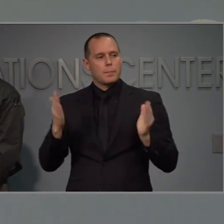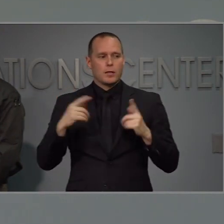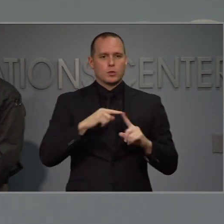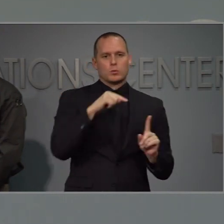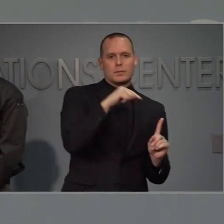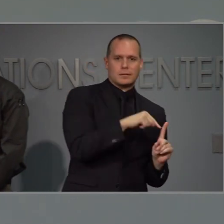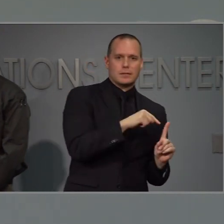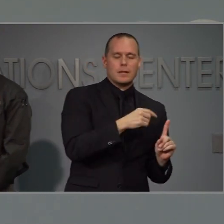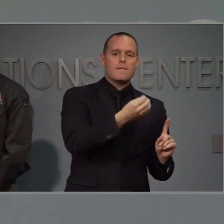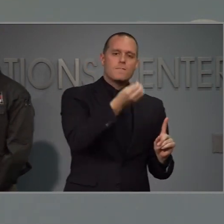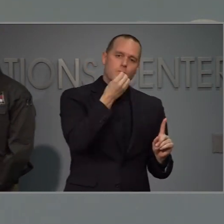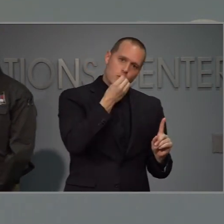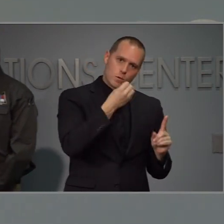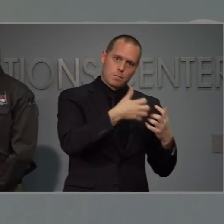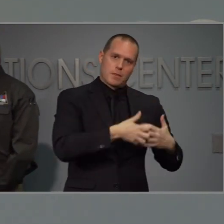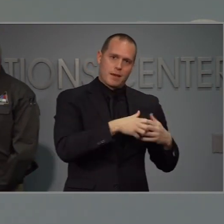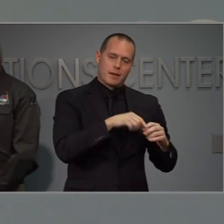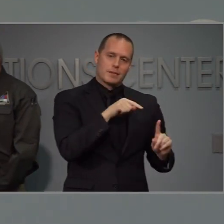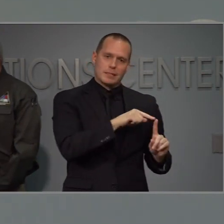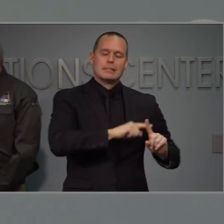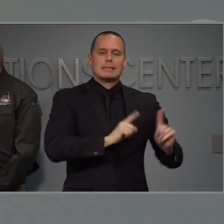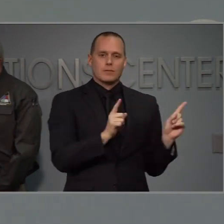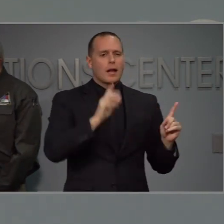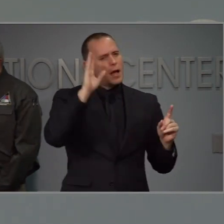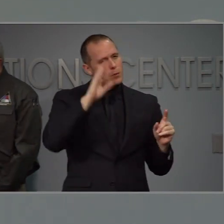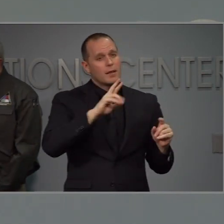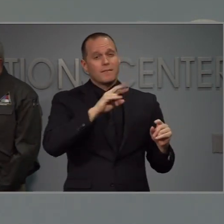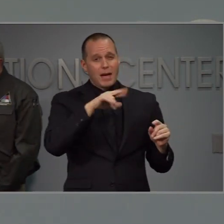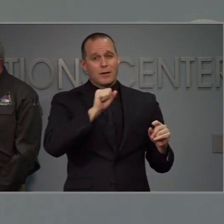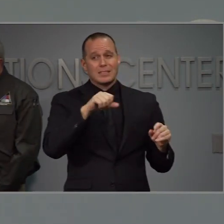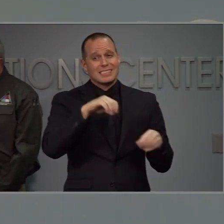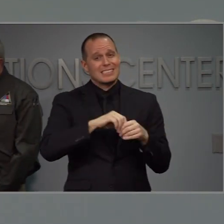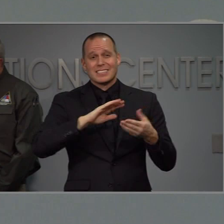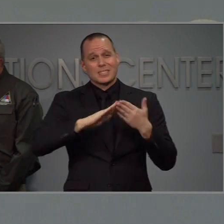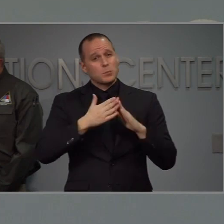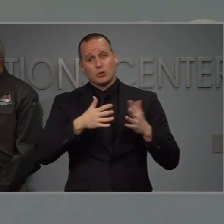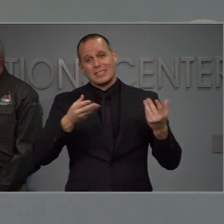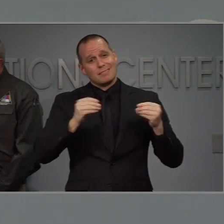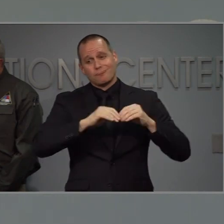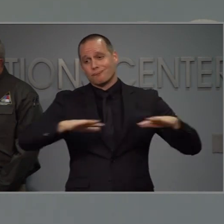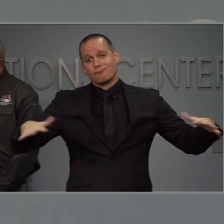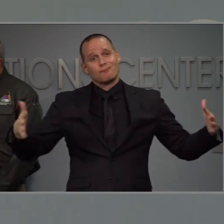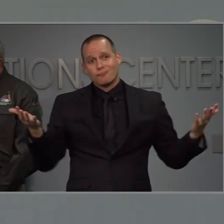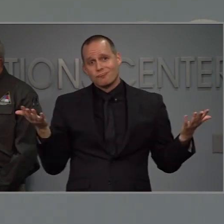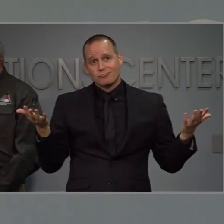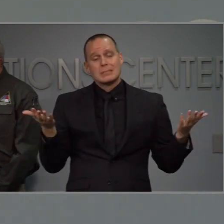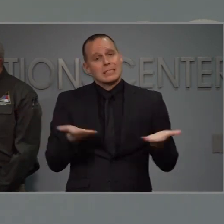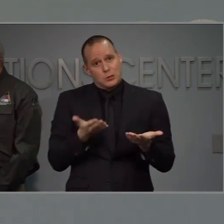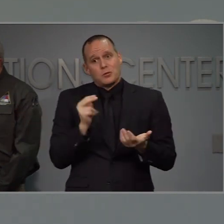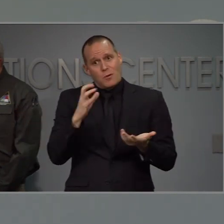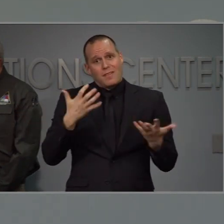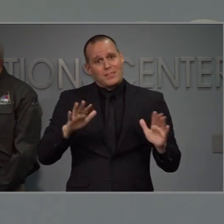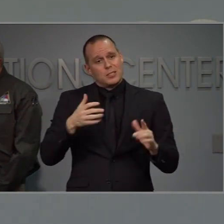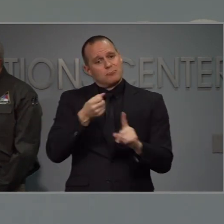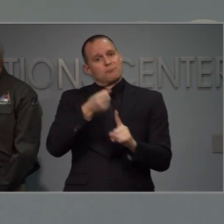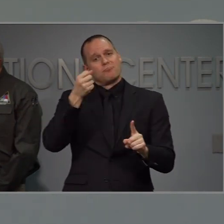salí en las prisiones tampoco y esto es diferente en las plantas de procesamiento de comida nos sabemos que el virus